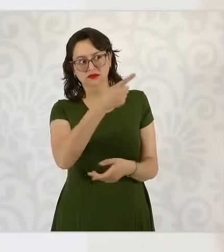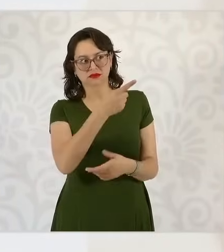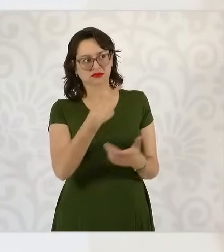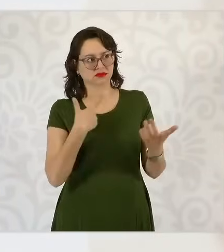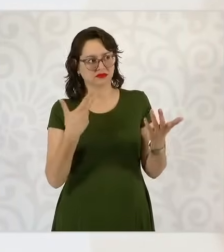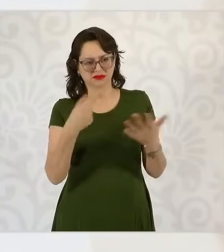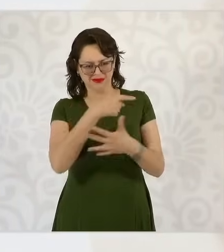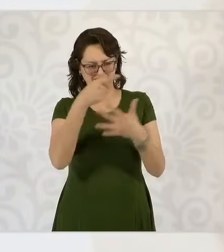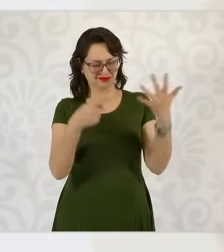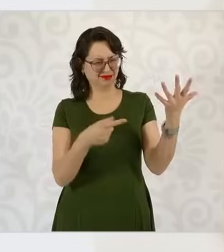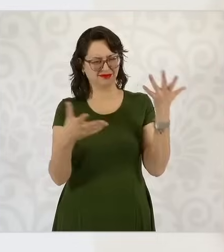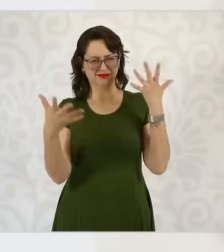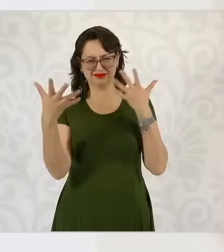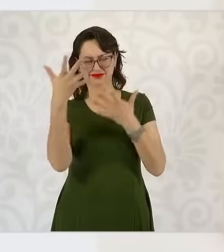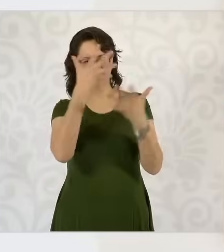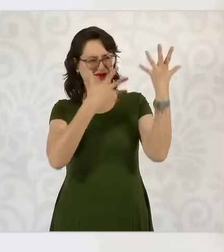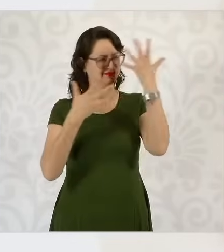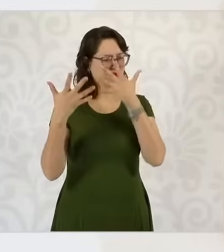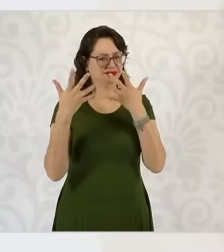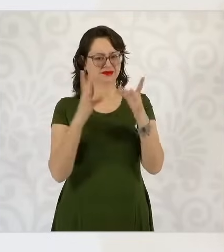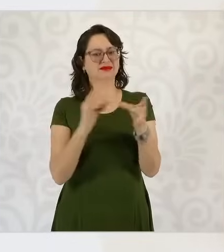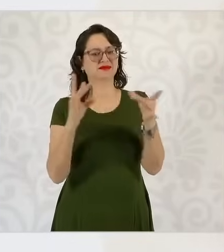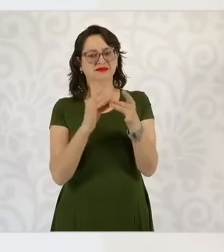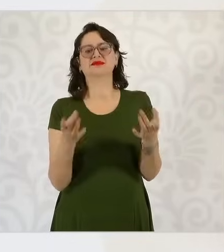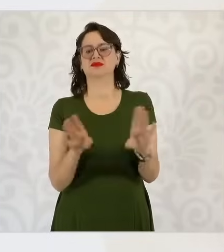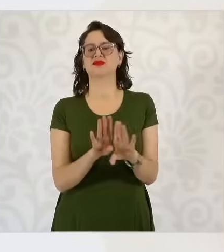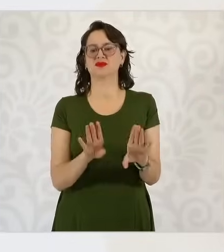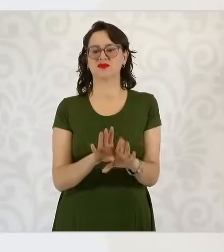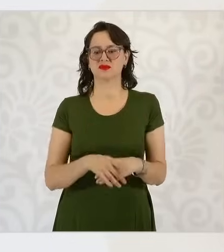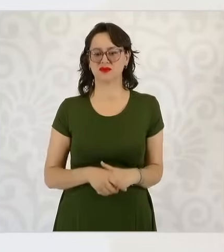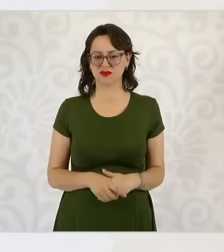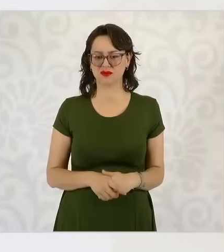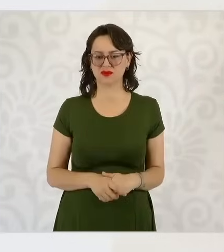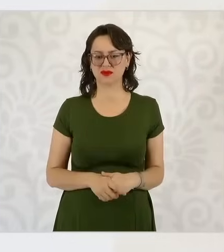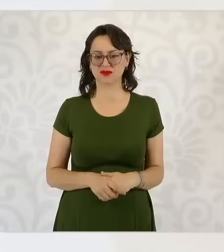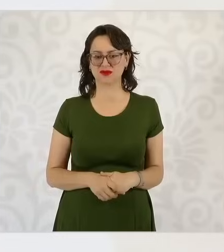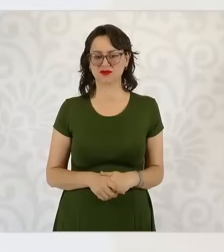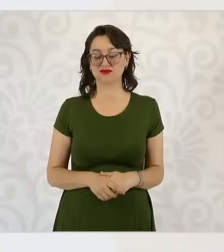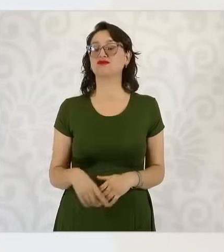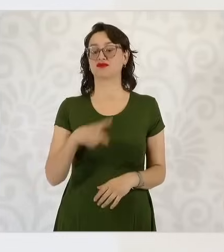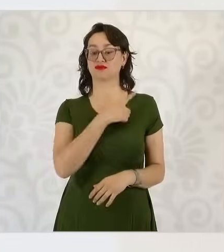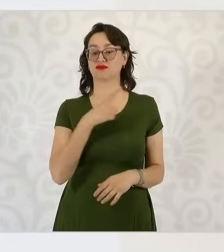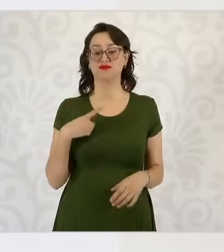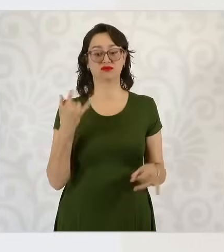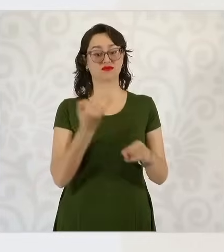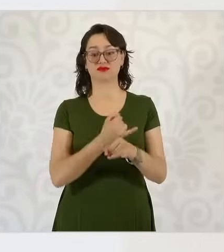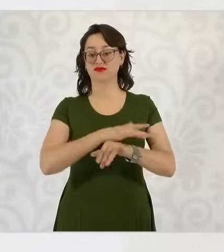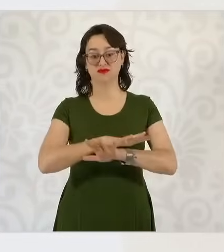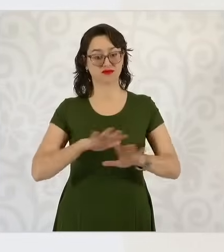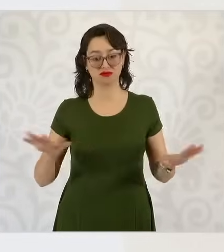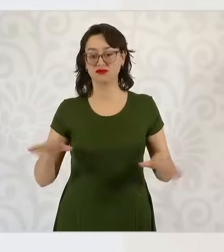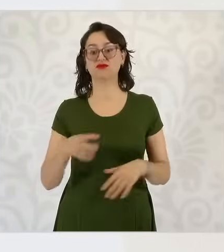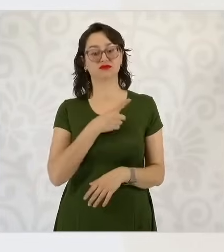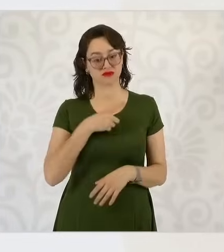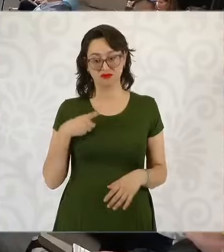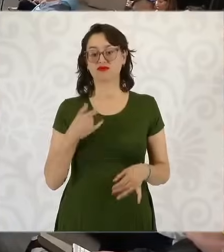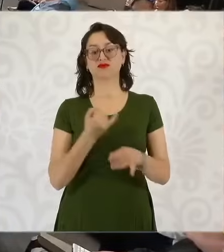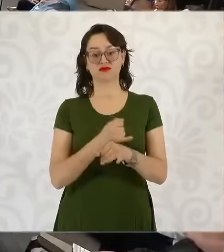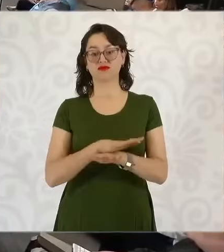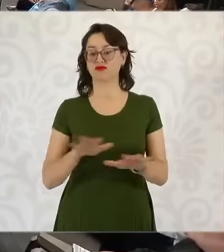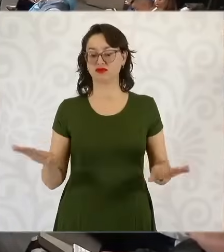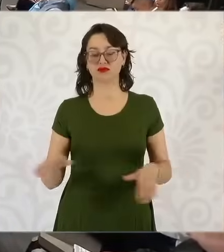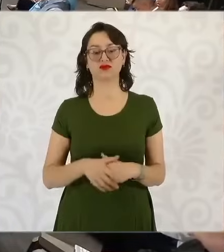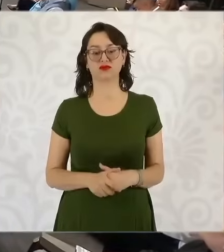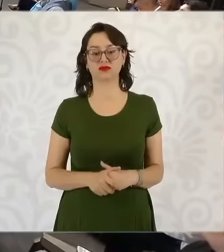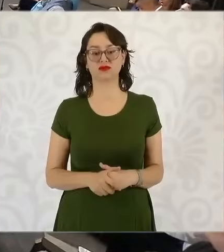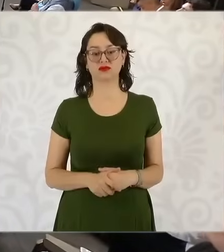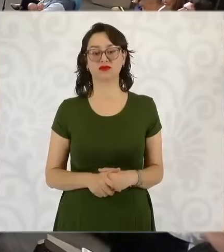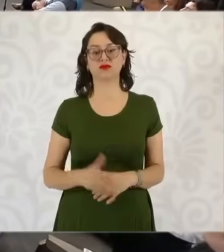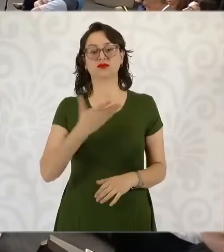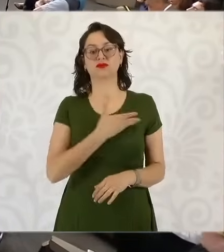esto entonces tienen que informar tienen que informar presidenta ayer en Estados Unidos se hizo